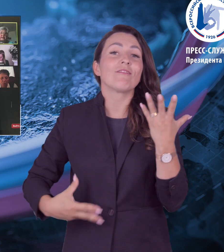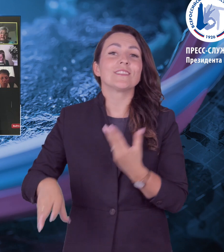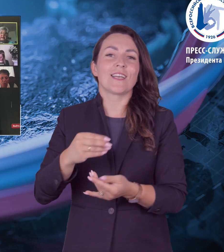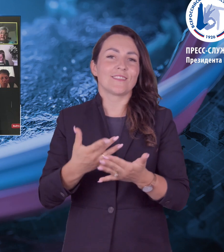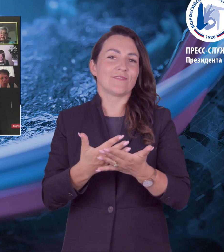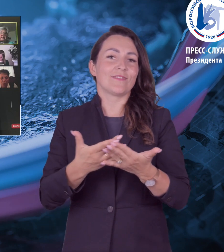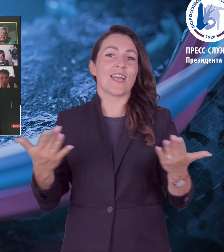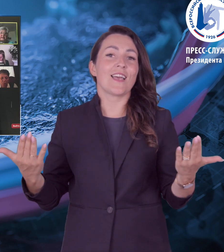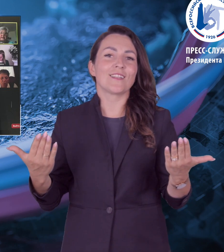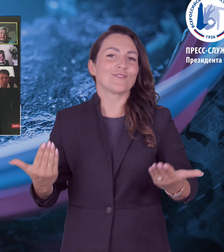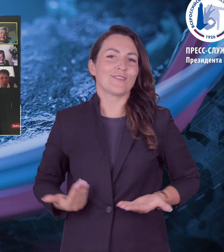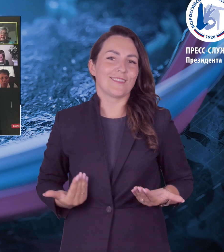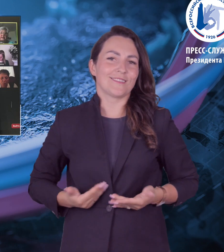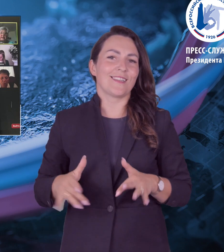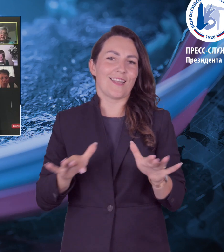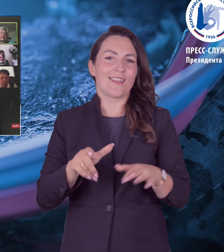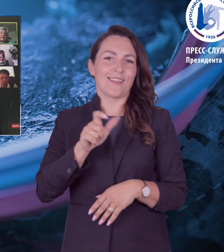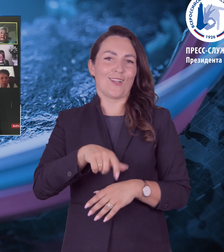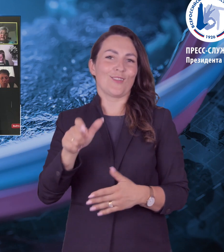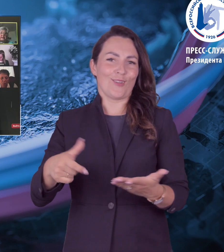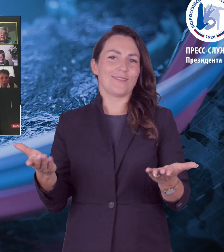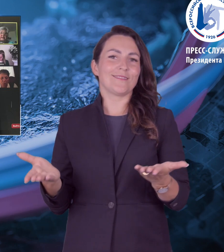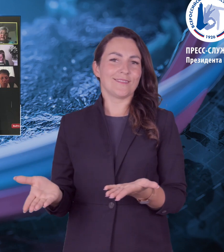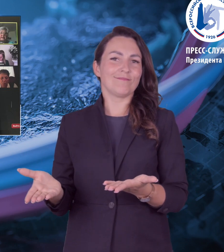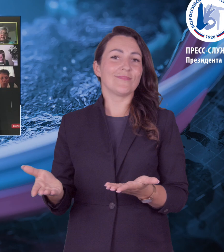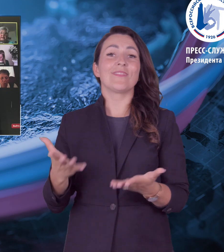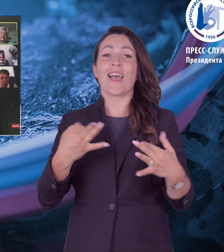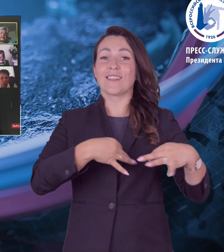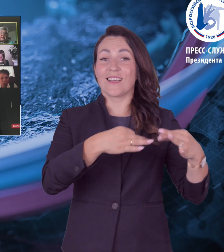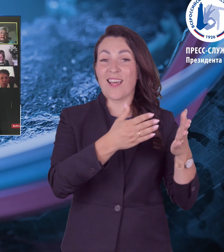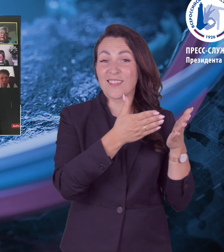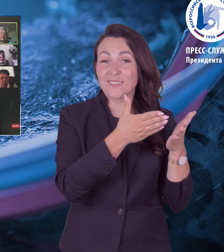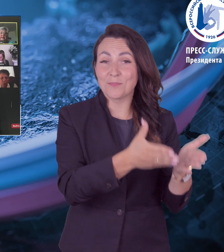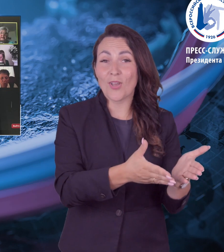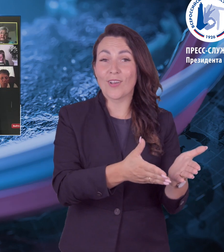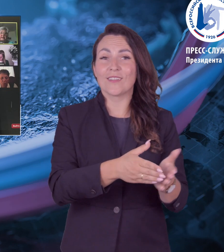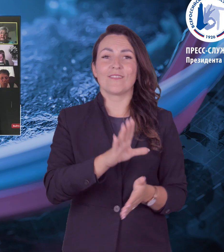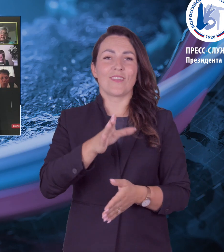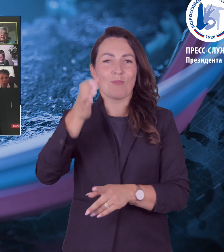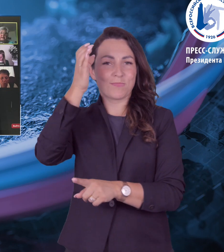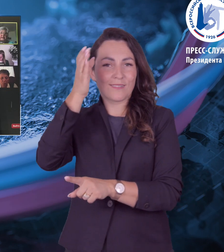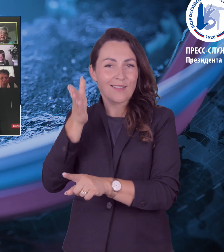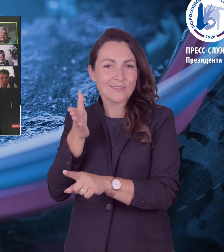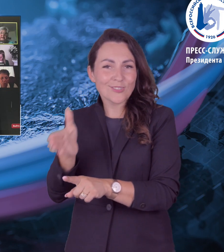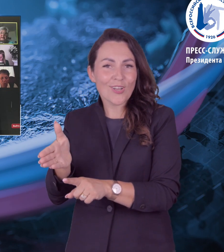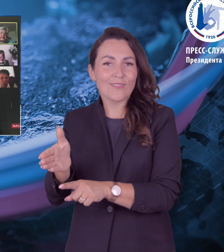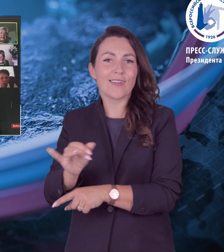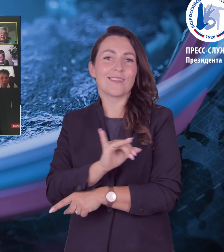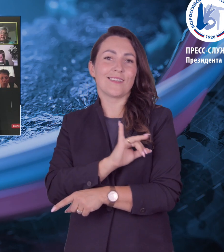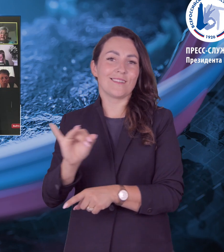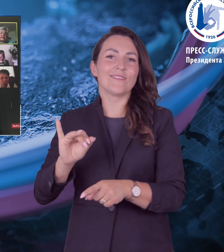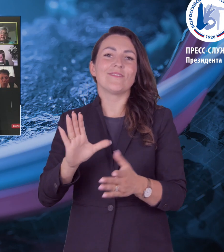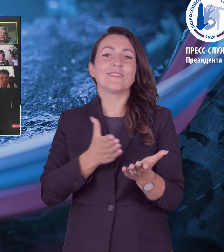во всех сферах жизнедеятельности – на транспорте, в образовании,